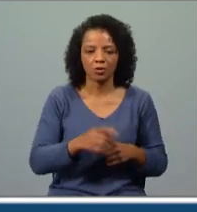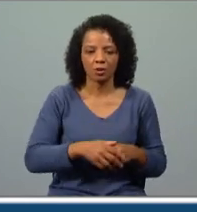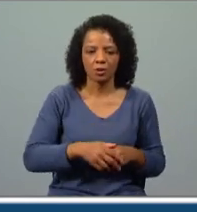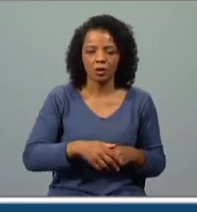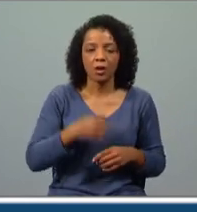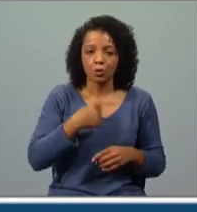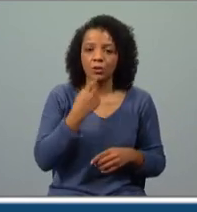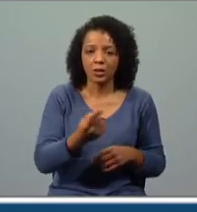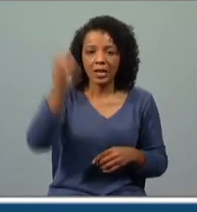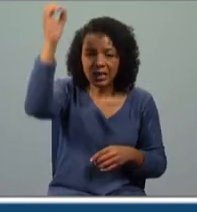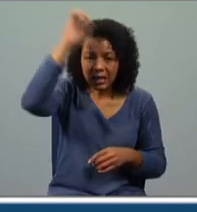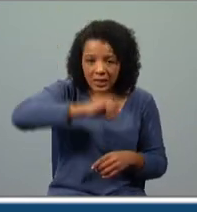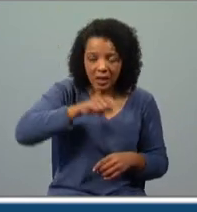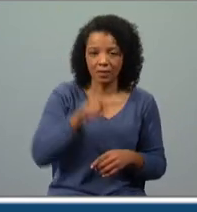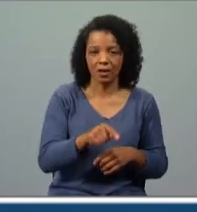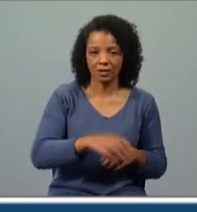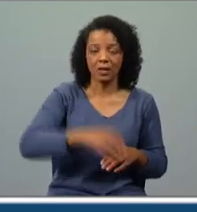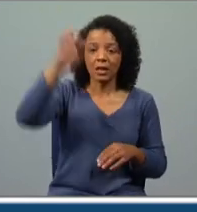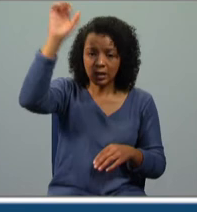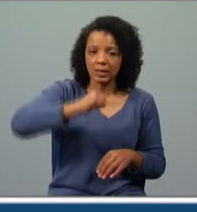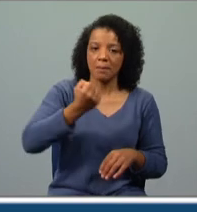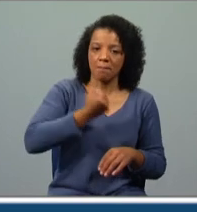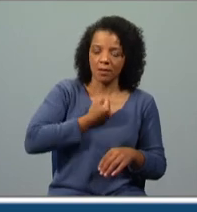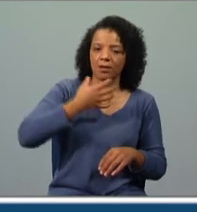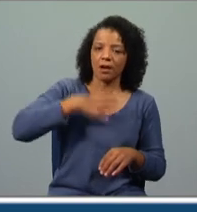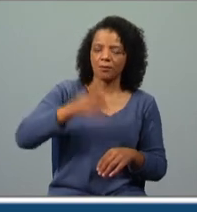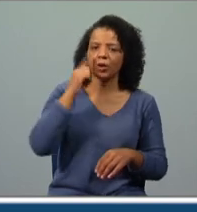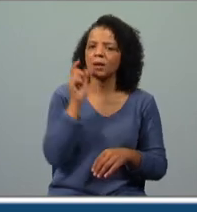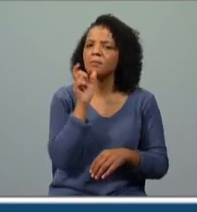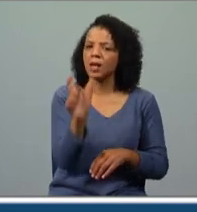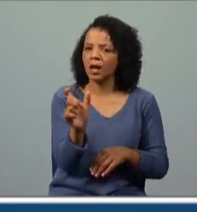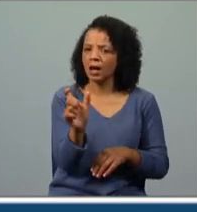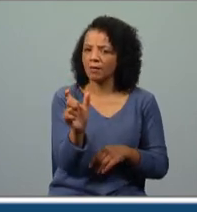ninguém está aqui Ninguém quer me matar observa bem a palavra Ninguém nesta 沒有人在這裡沒有人想殺我密切關注Nobody這個詞